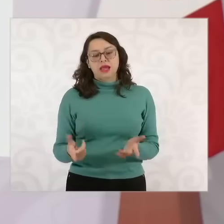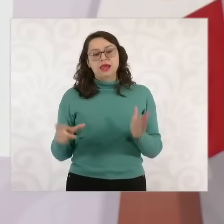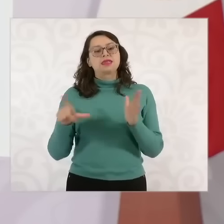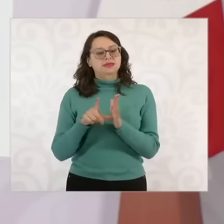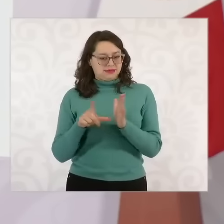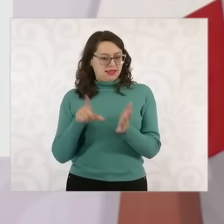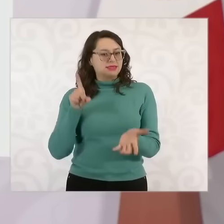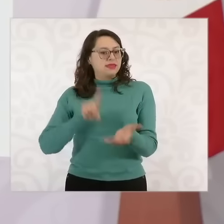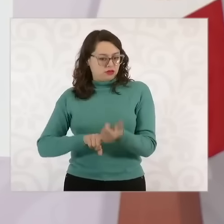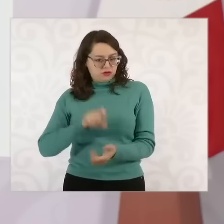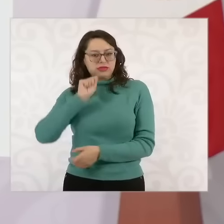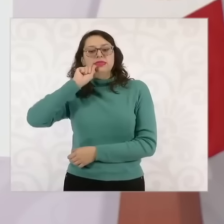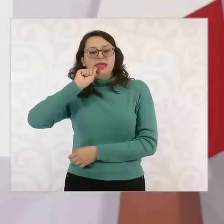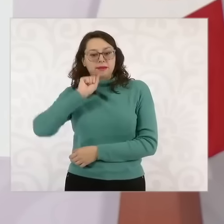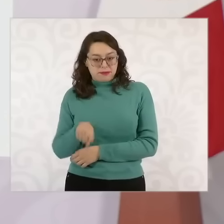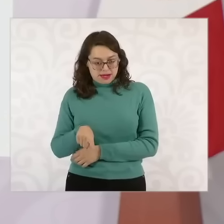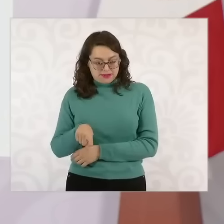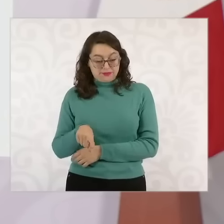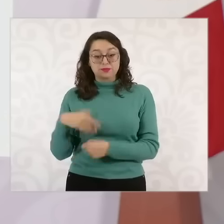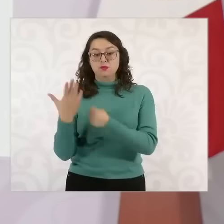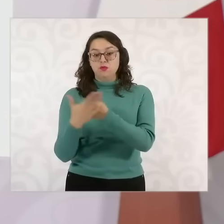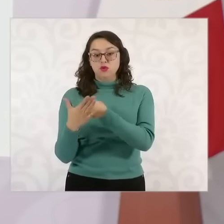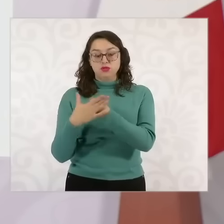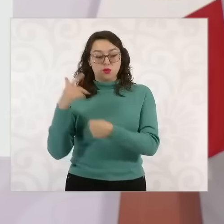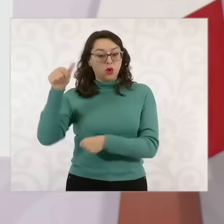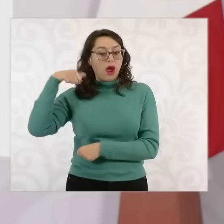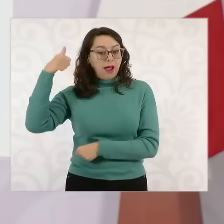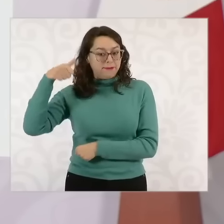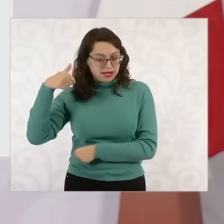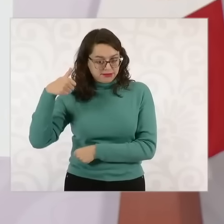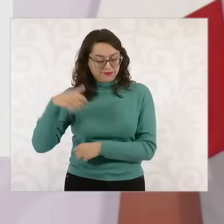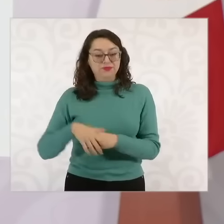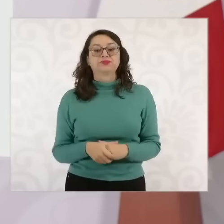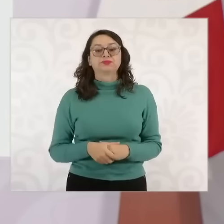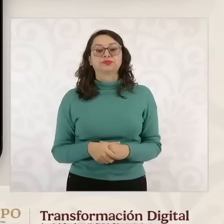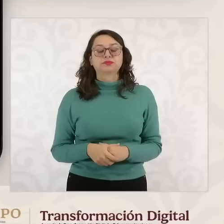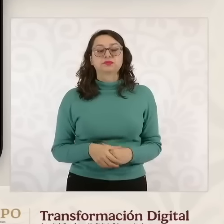mes de abril, que no solo va a tener los mismos datos de la versión física, pero les va a poder